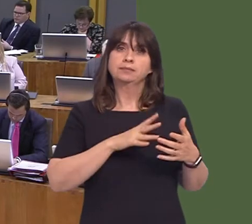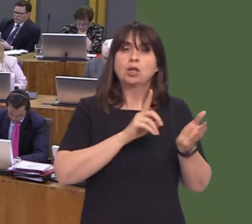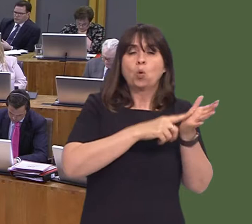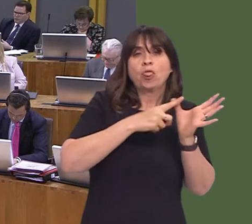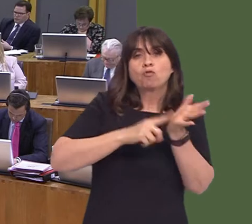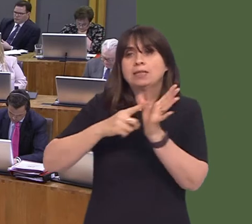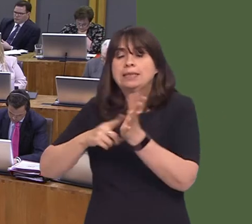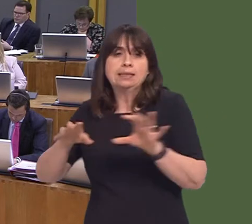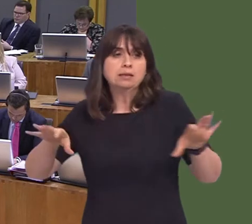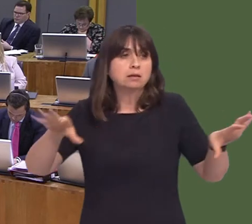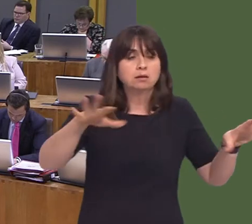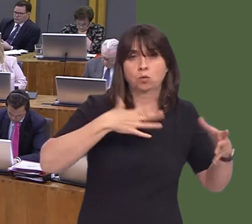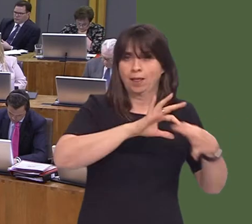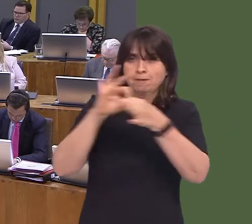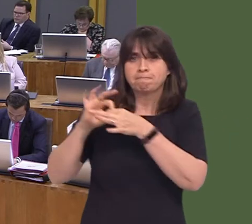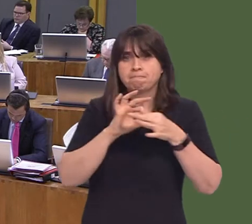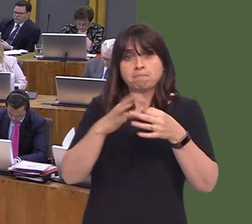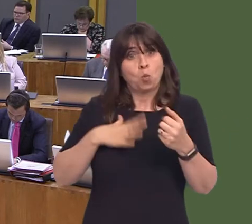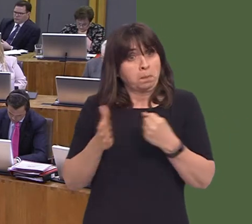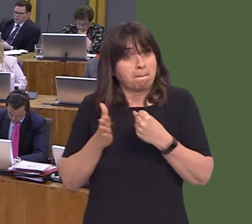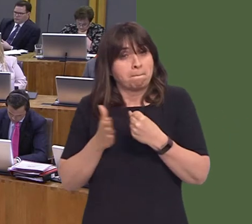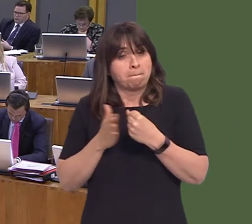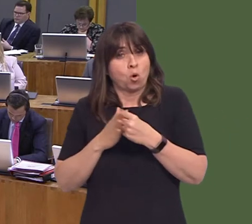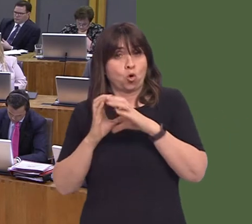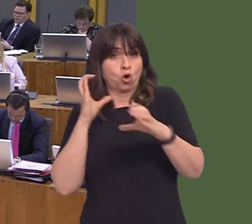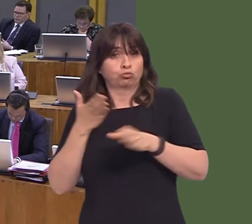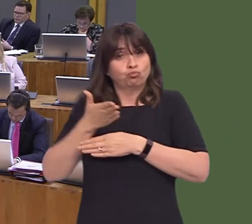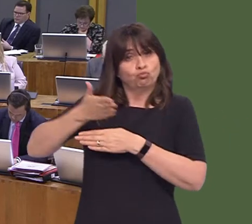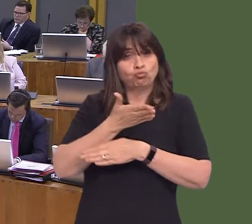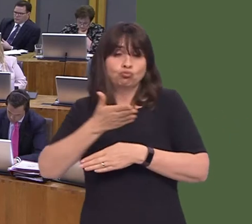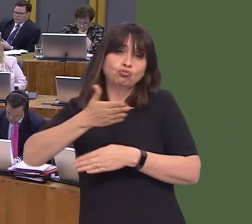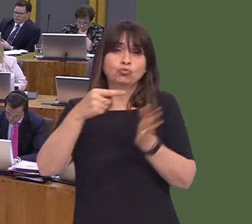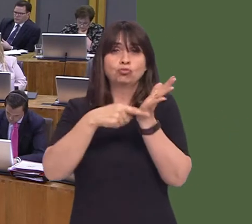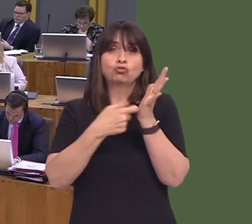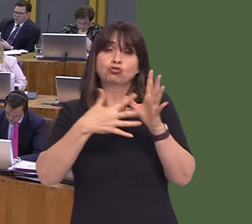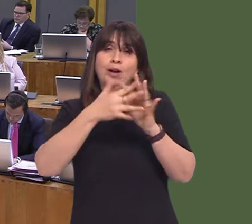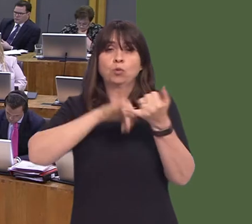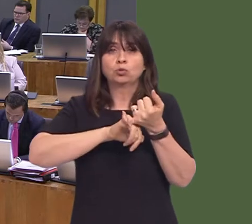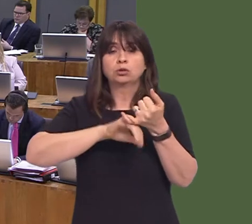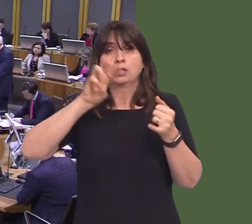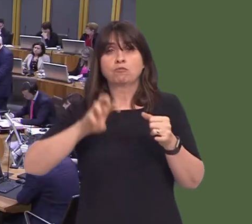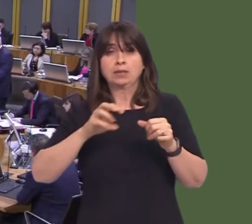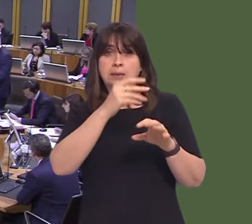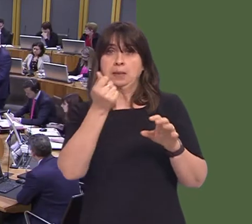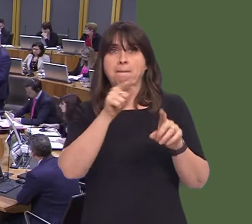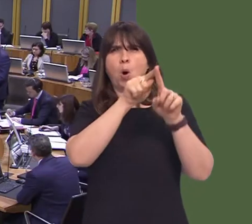Carwyn Jones AM: Rydym niín dal i weithioín agos gydag awdurdodau lleol i ymchwilio i gyfleoedd i wellaír gwasanaethau TrawsCymru syín cael eu cynnig yn barod. Rydym ni hefyd